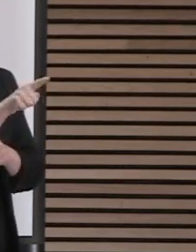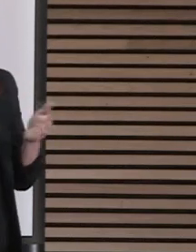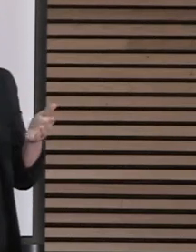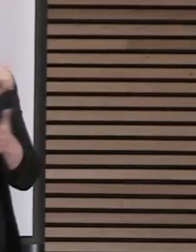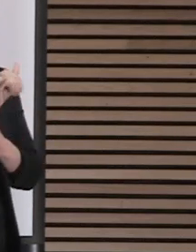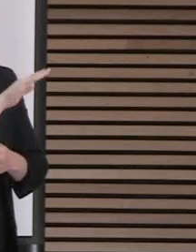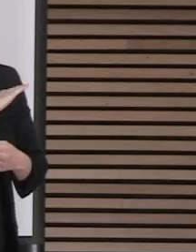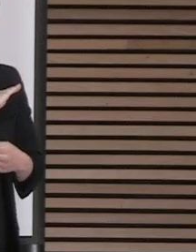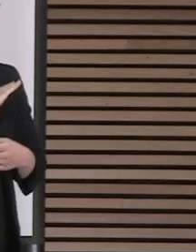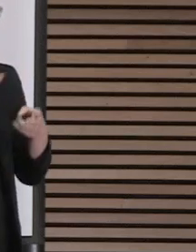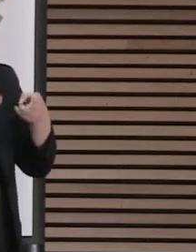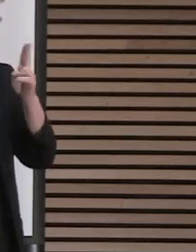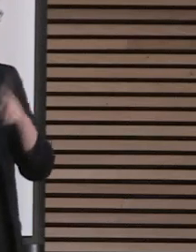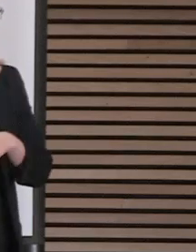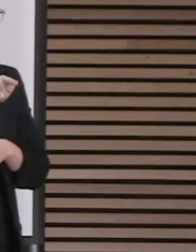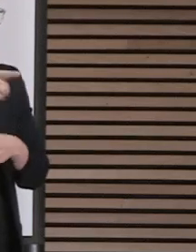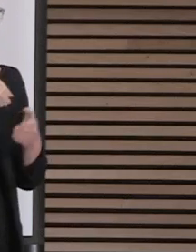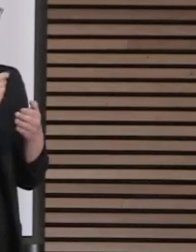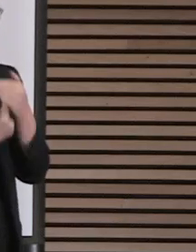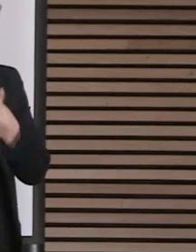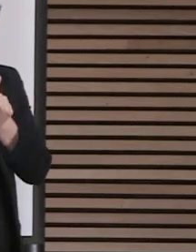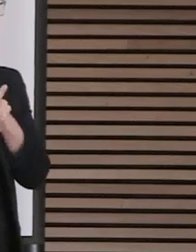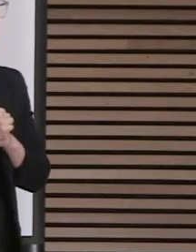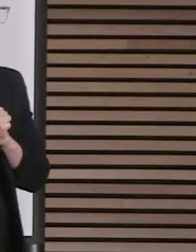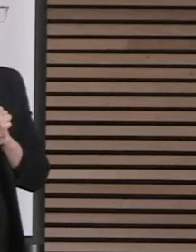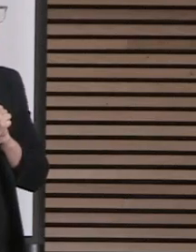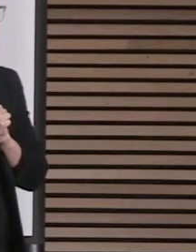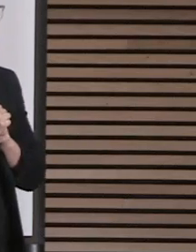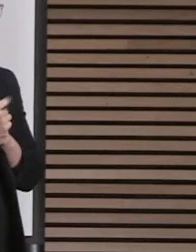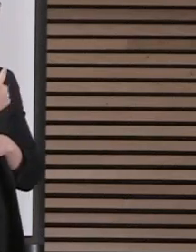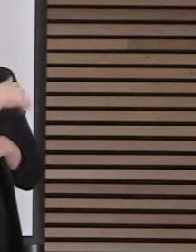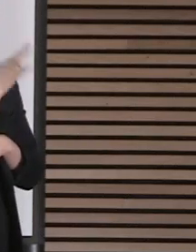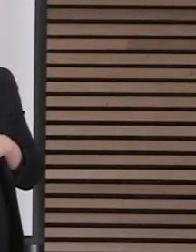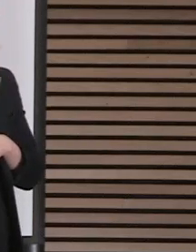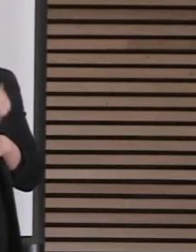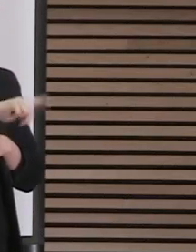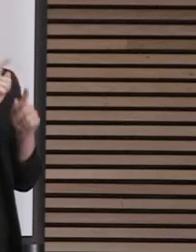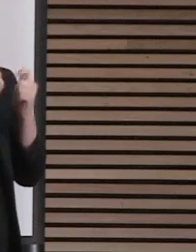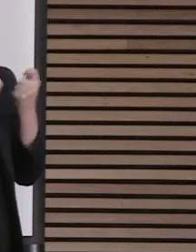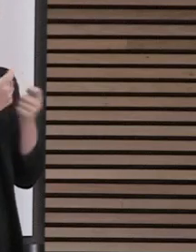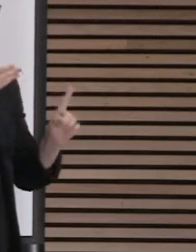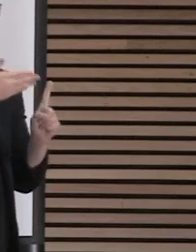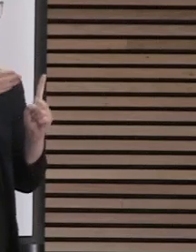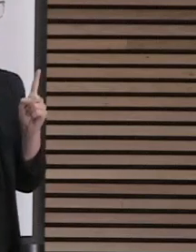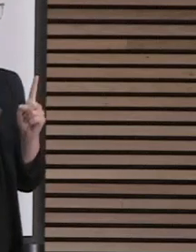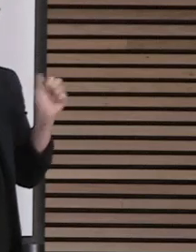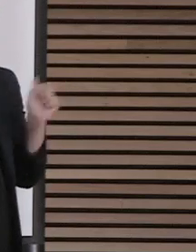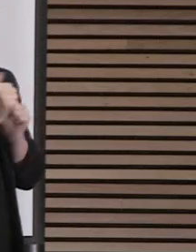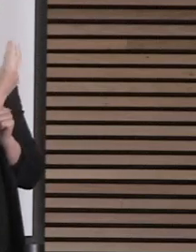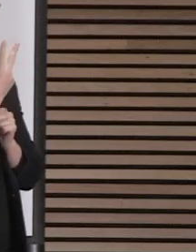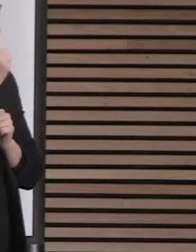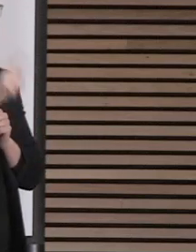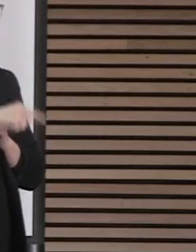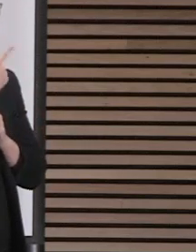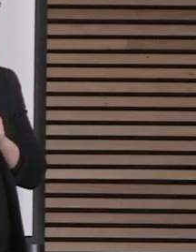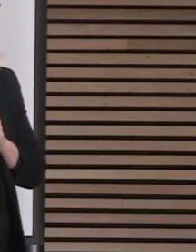raatau i nga whakamatautau 3, a.